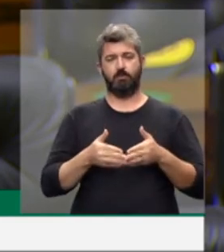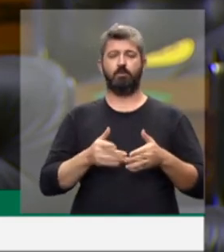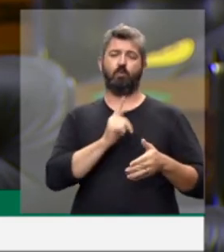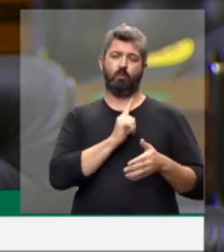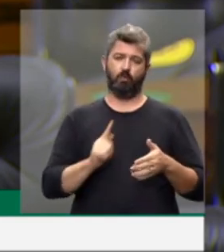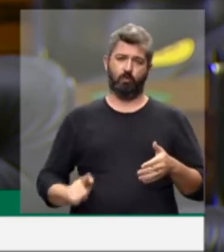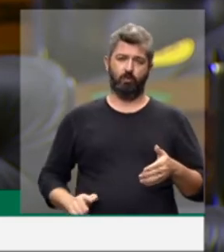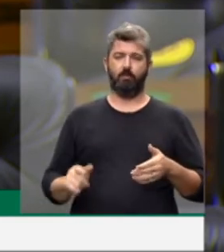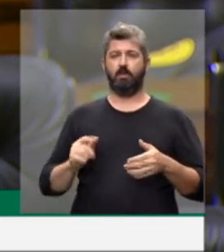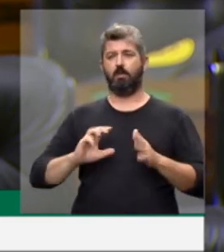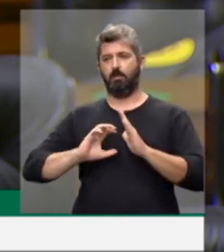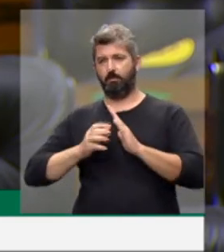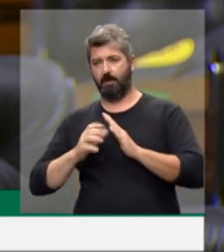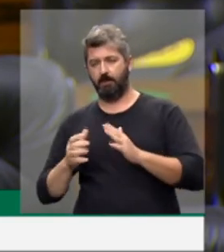DEMONSTRA A NECESSIDADE DE NÓS DEBATERMOS, E FAZER UM